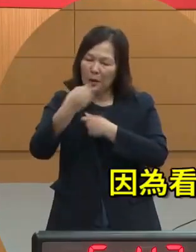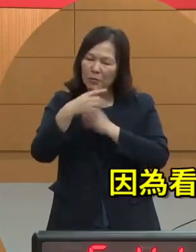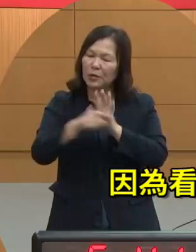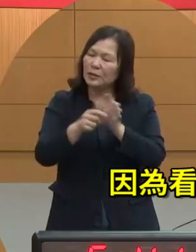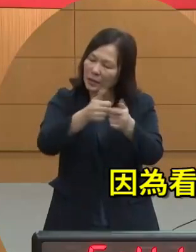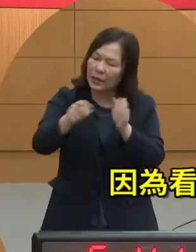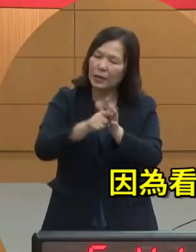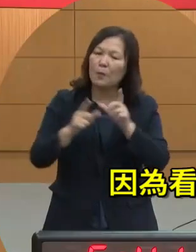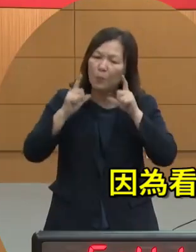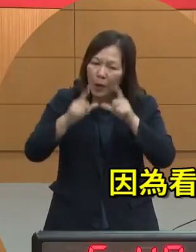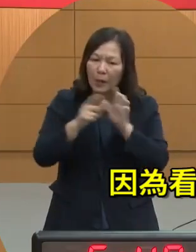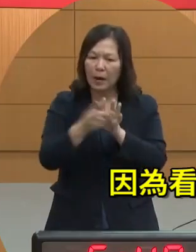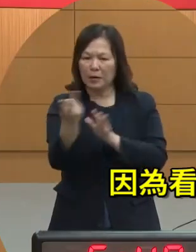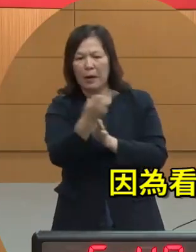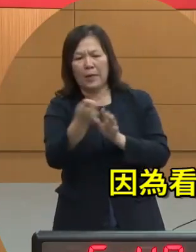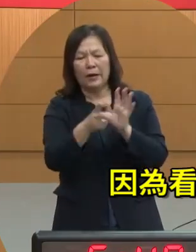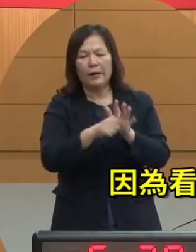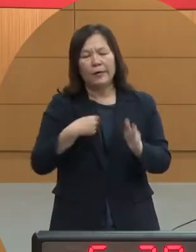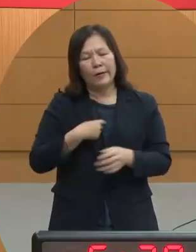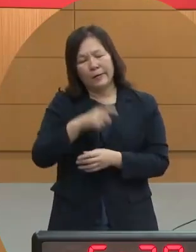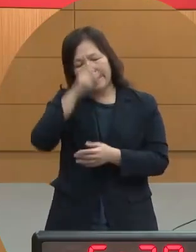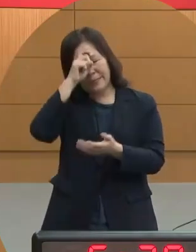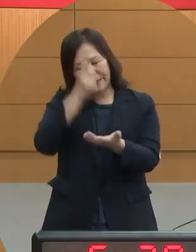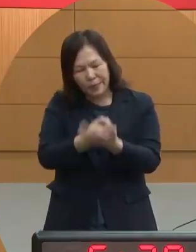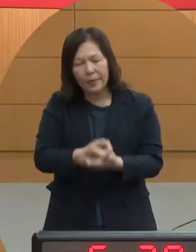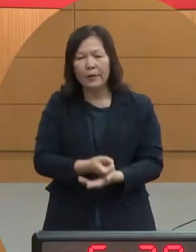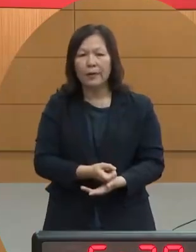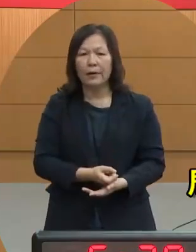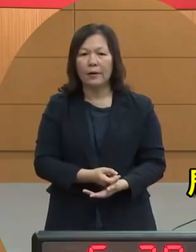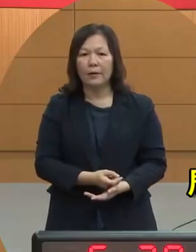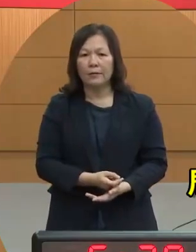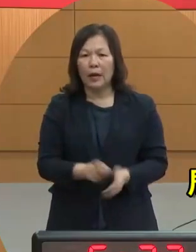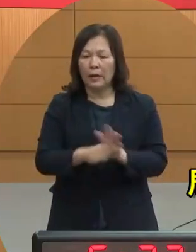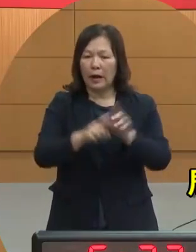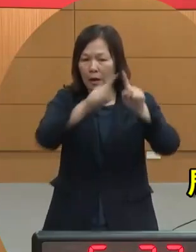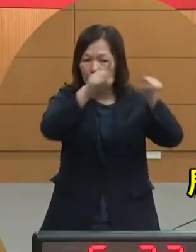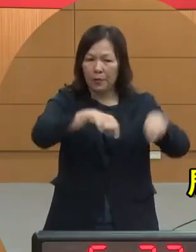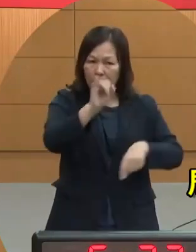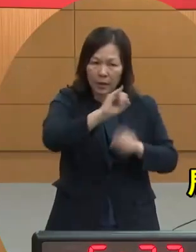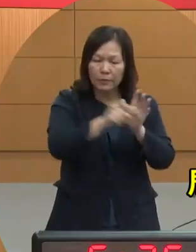因為看到他們兩個 我們都絕望了 周佳琪你靠的是爸爸